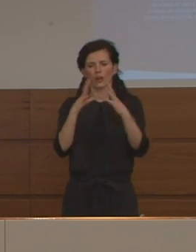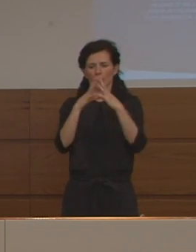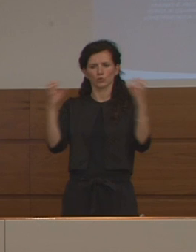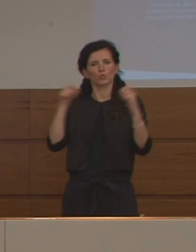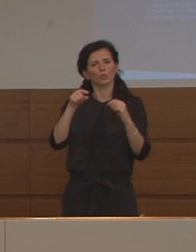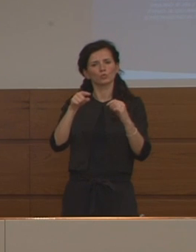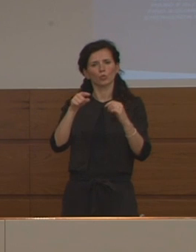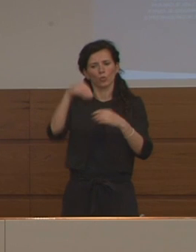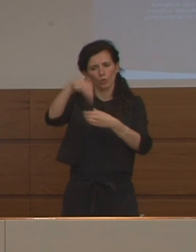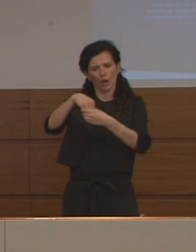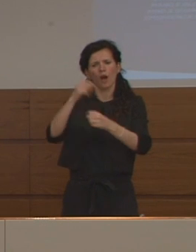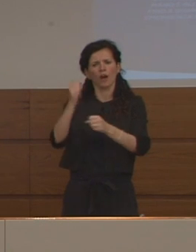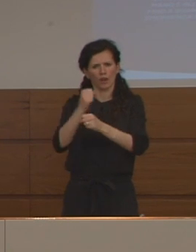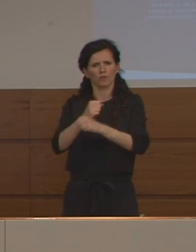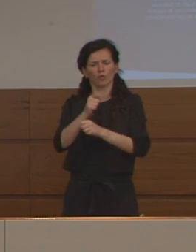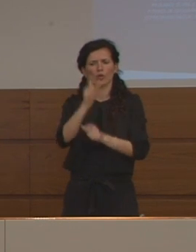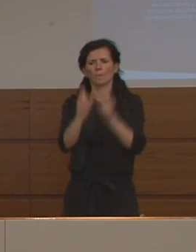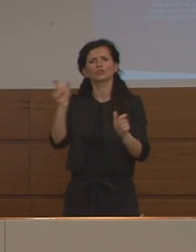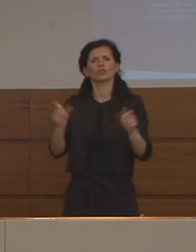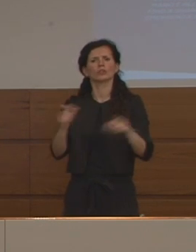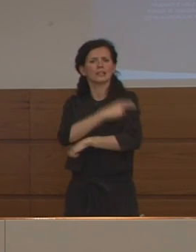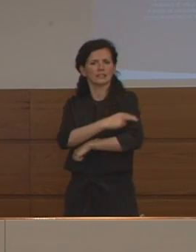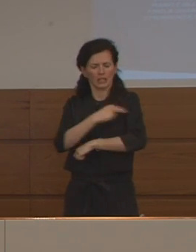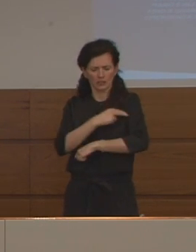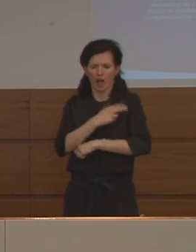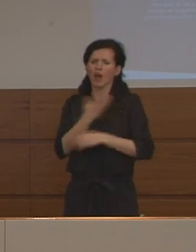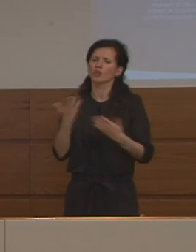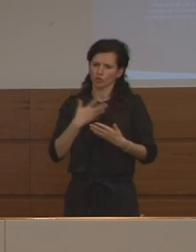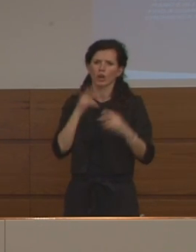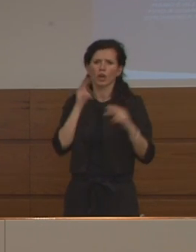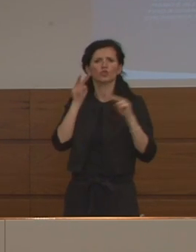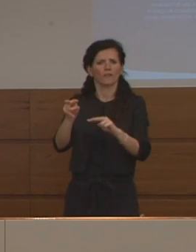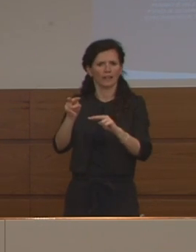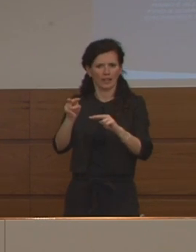Quindi ci sarà anche la sorveglianza sanitaria, così come deve essere